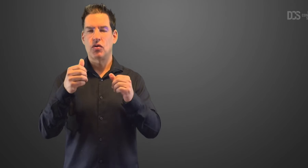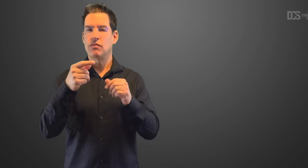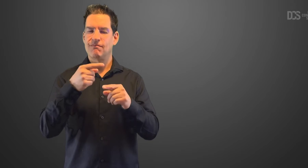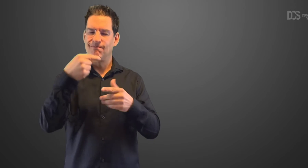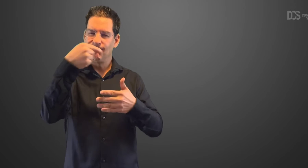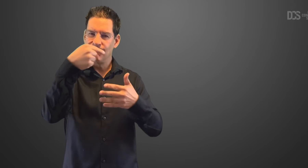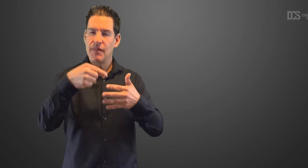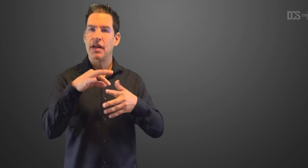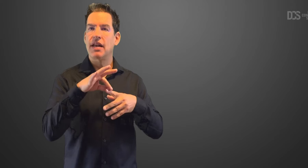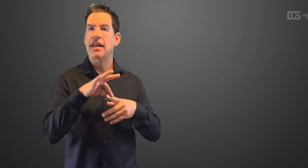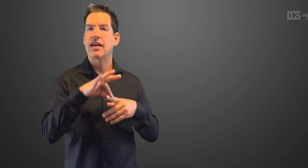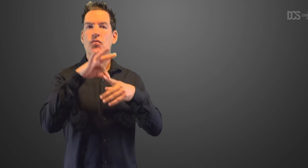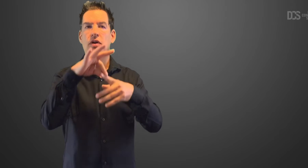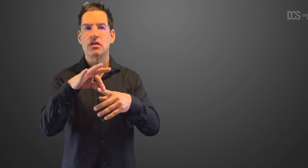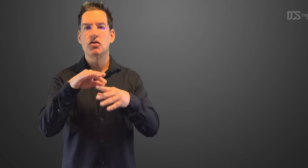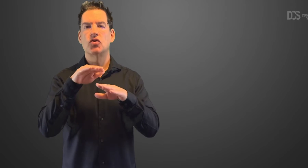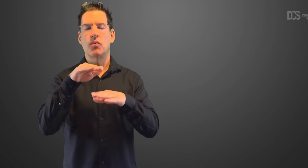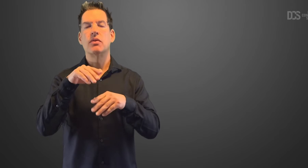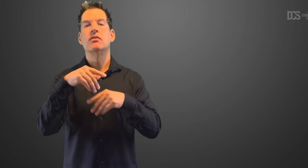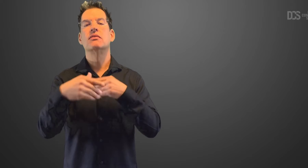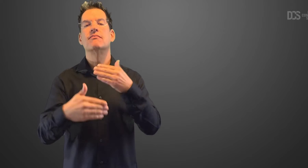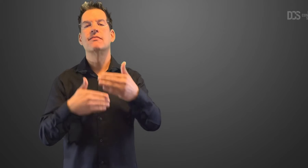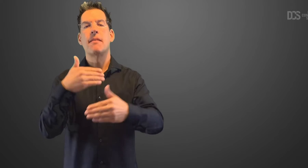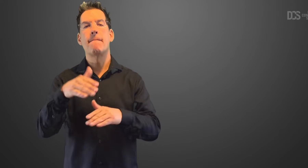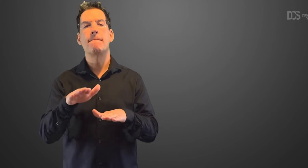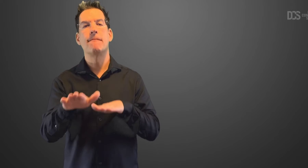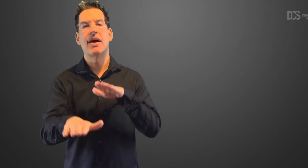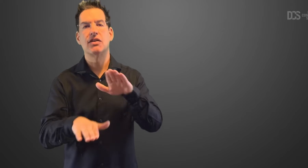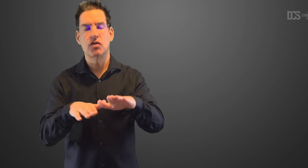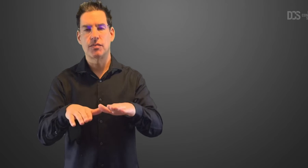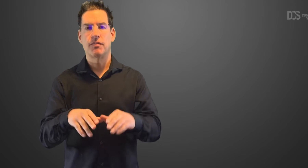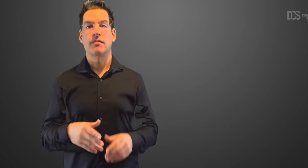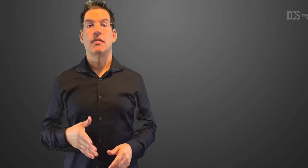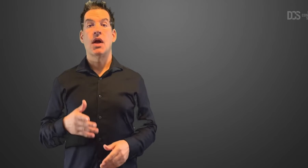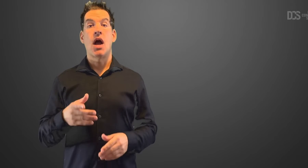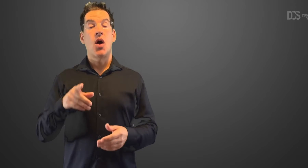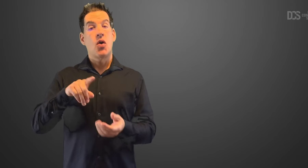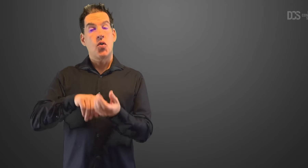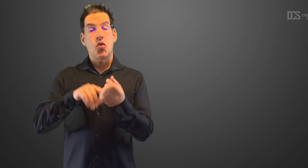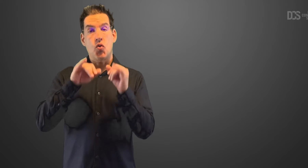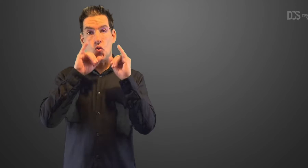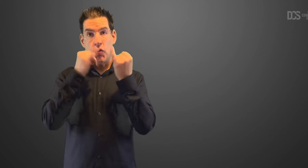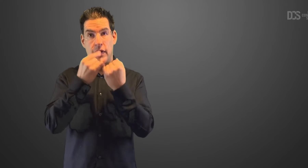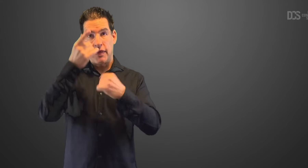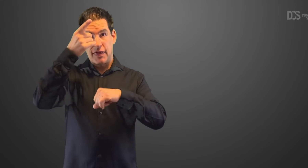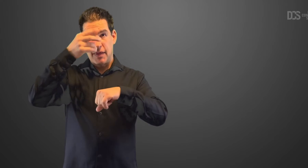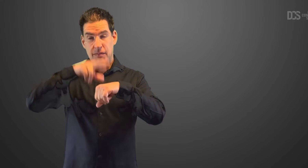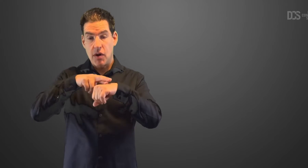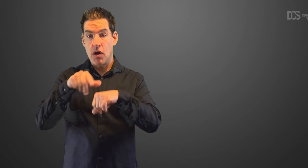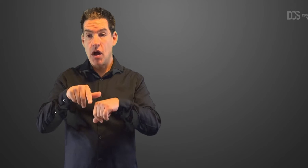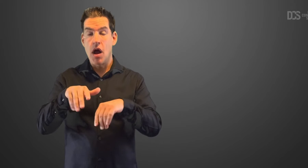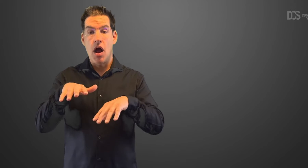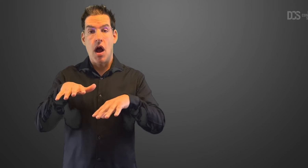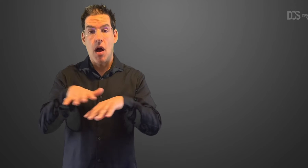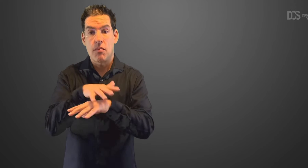La junta directiva no ha modificado ni filtrado los resultados de ninguna